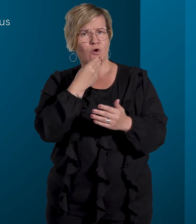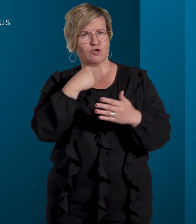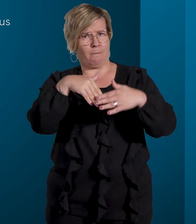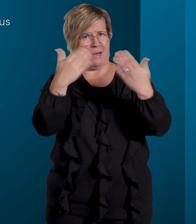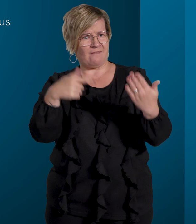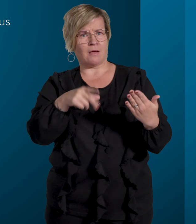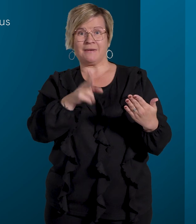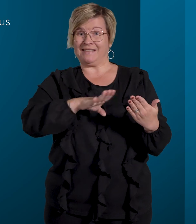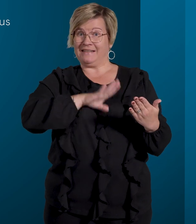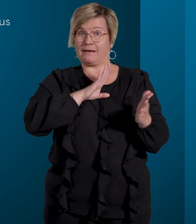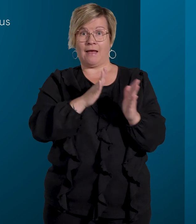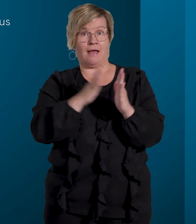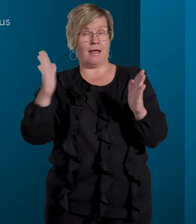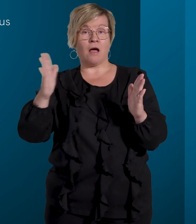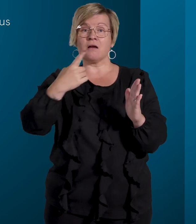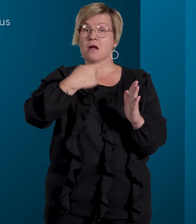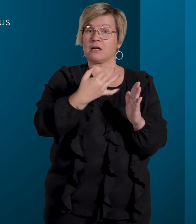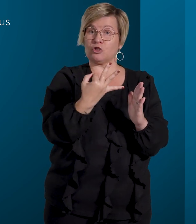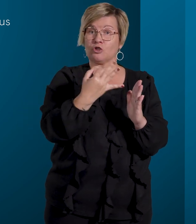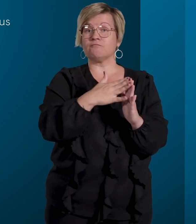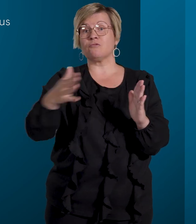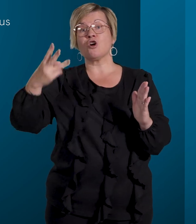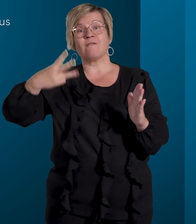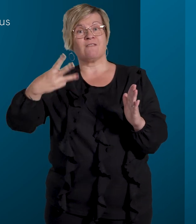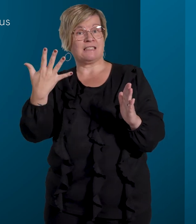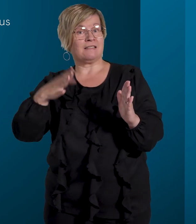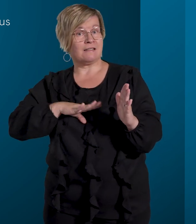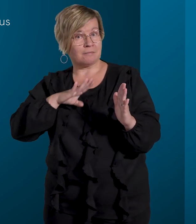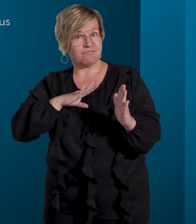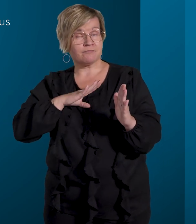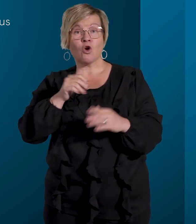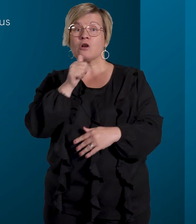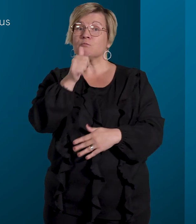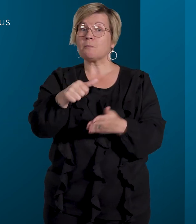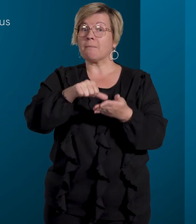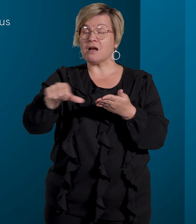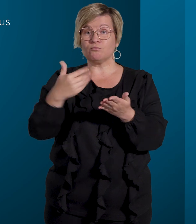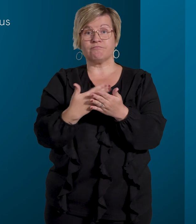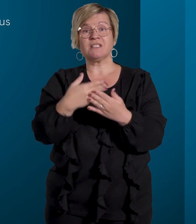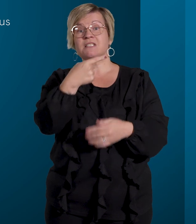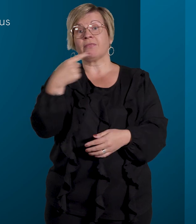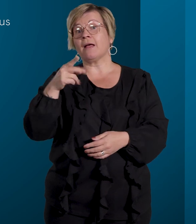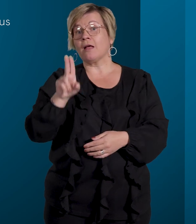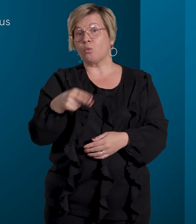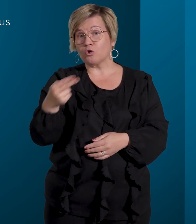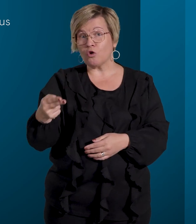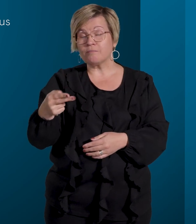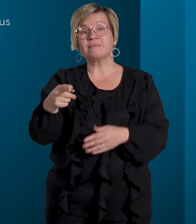Tapahtuma on suunnattu 18-35-vuotiaille, ja osallistumismaksu on 100 euroa.